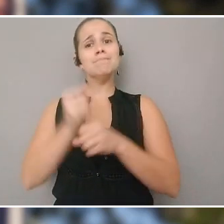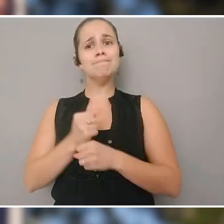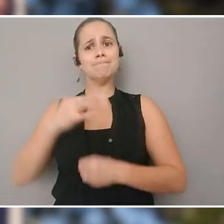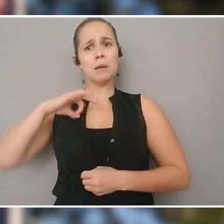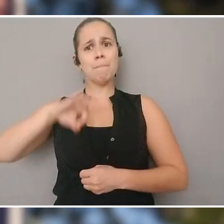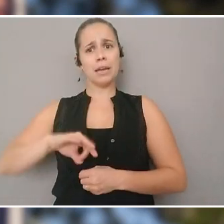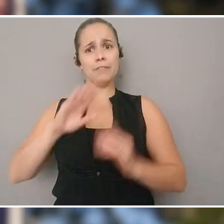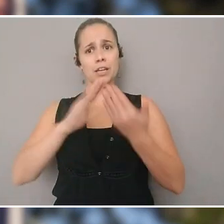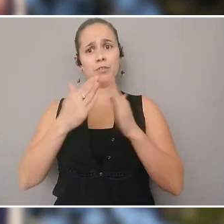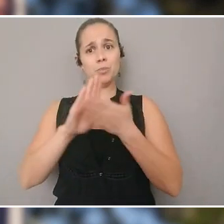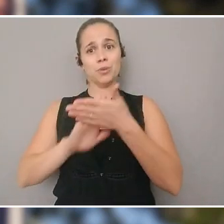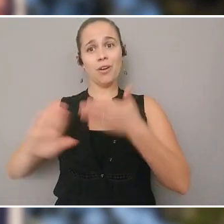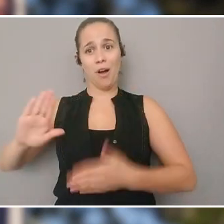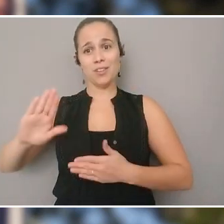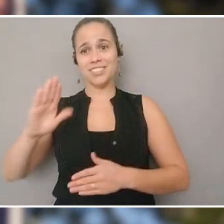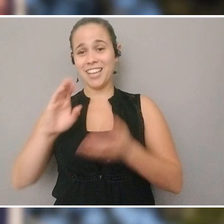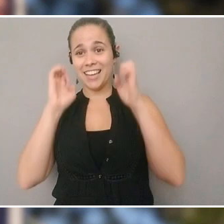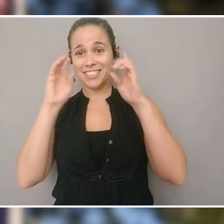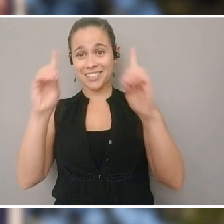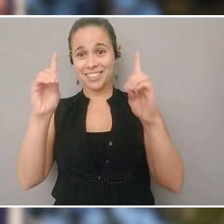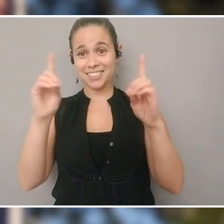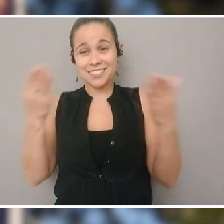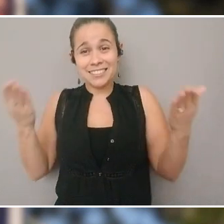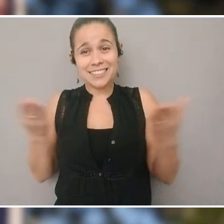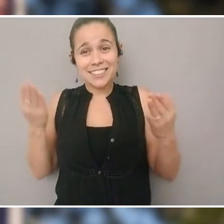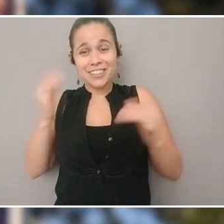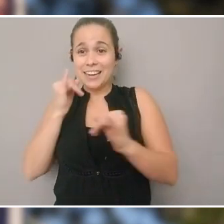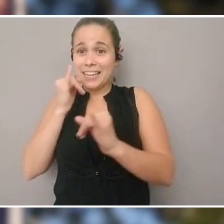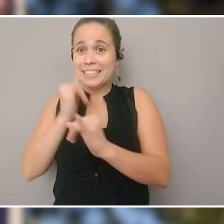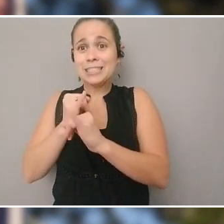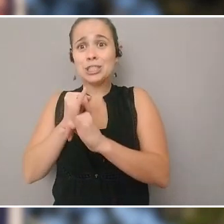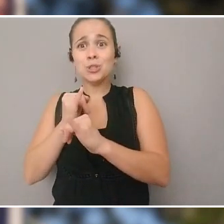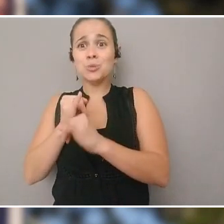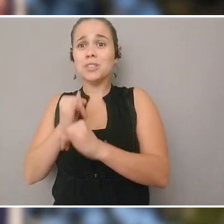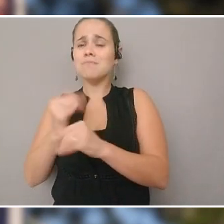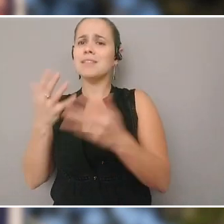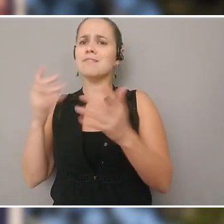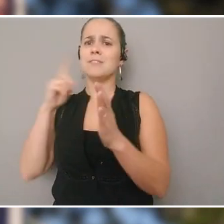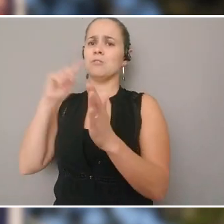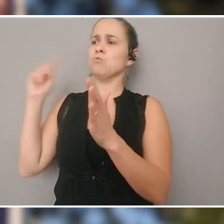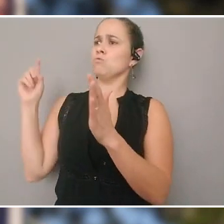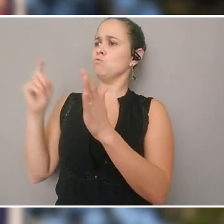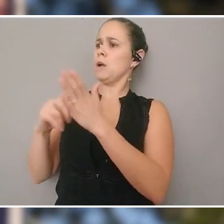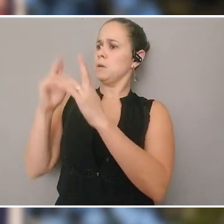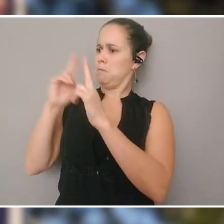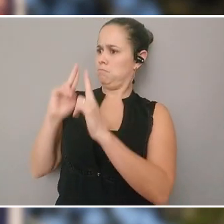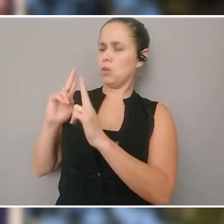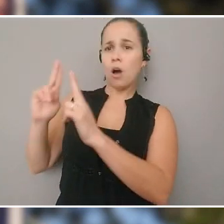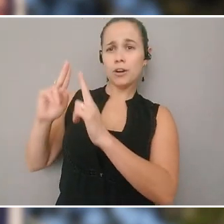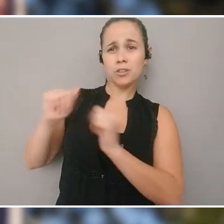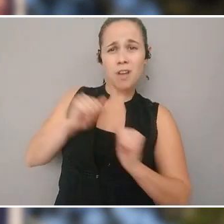comunitario, en una institución que es